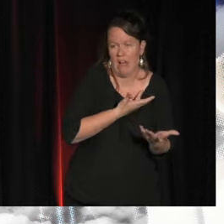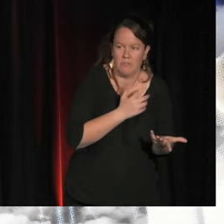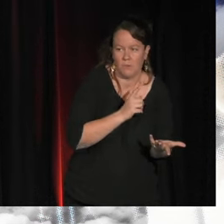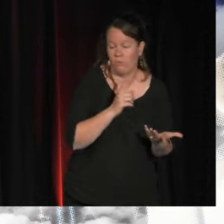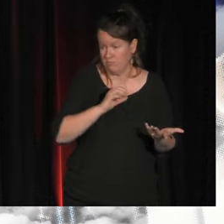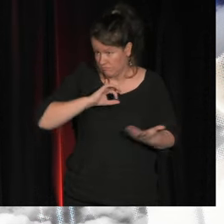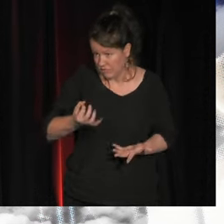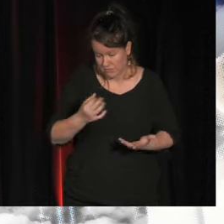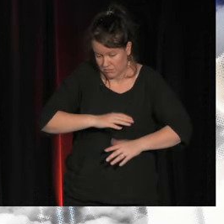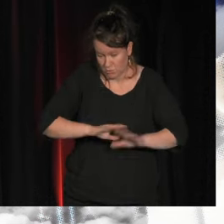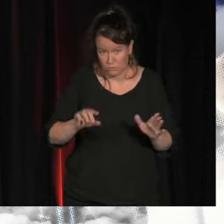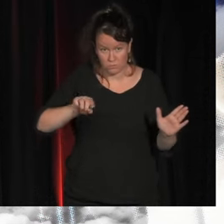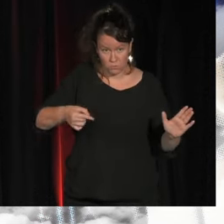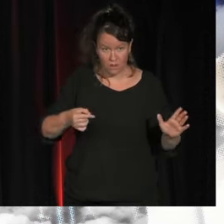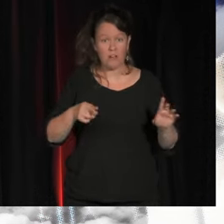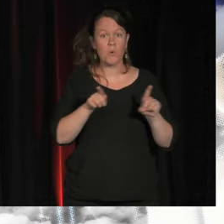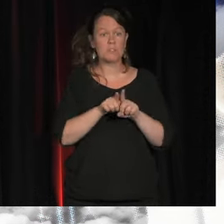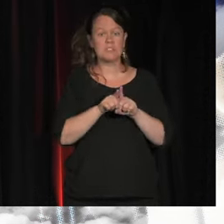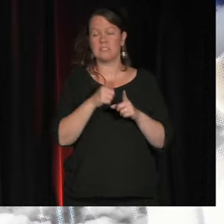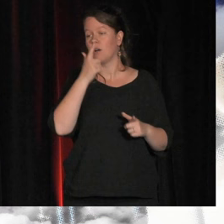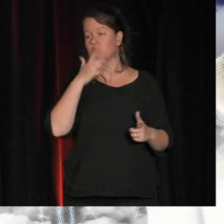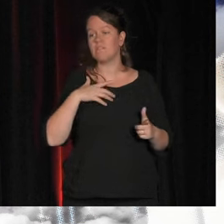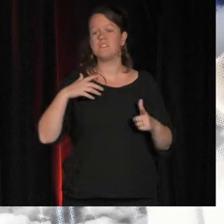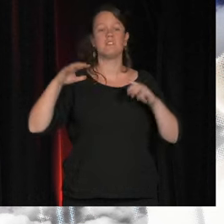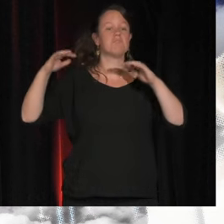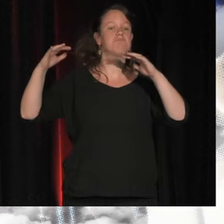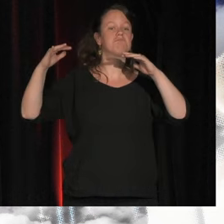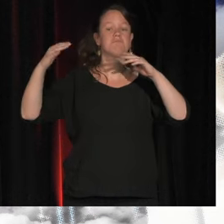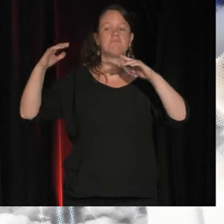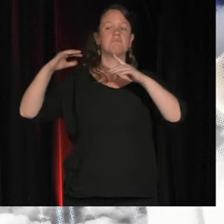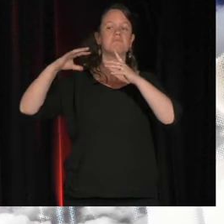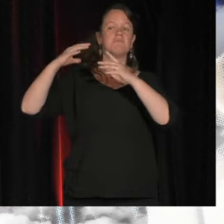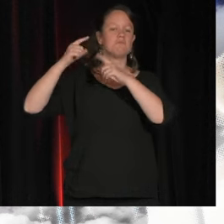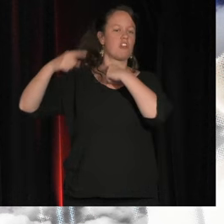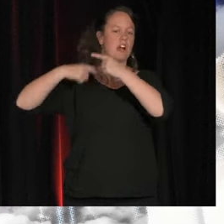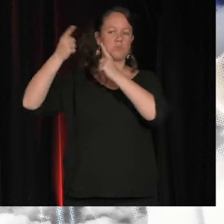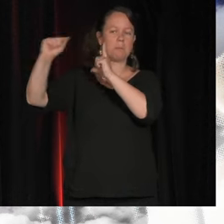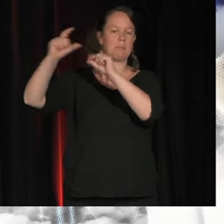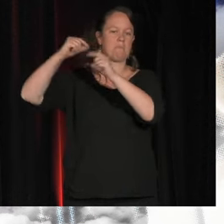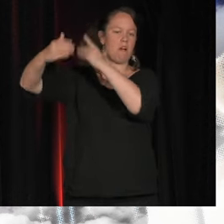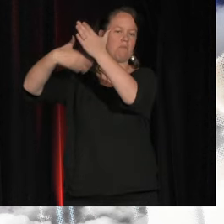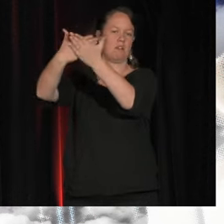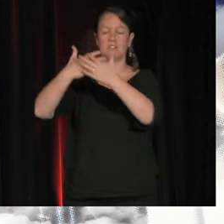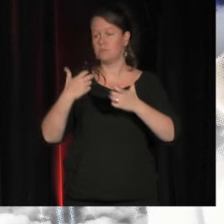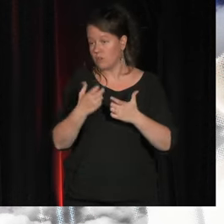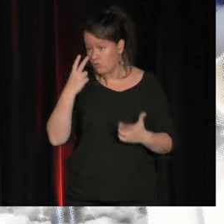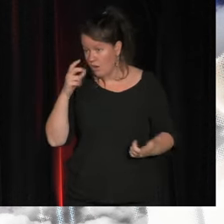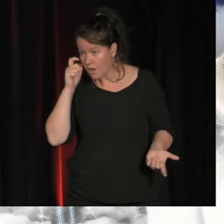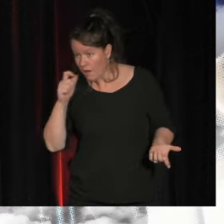Et sinon, je pense qu'il y aura aussi une espèce de remplacement au niveau des mass medias. On l'a bien vu, quand ça les arrange, Macron va cracher sur le jeu vidéo.